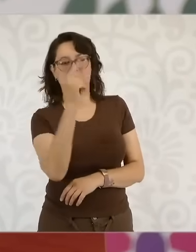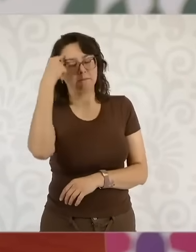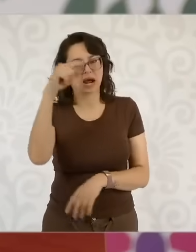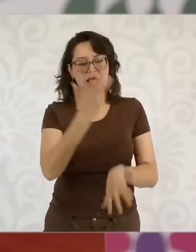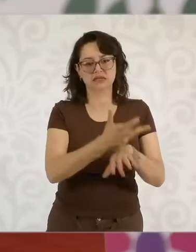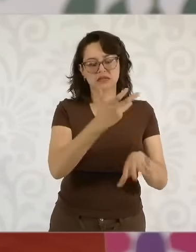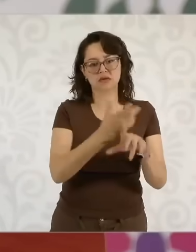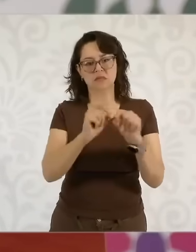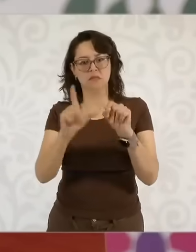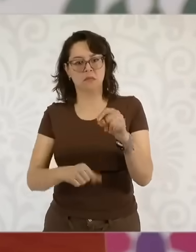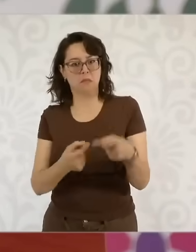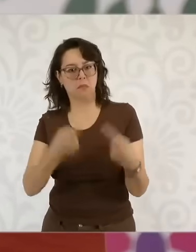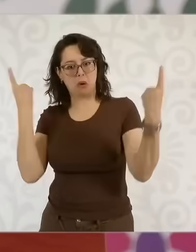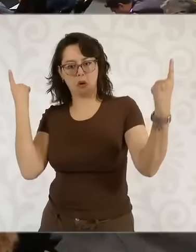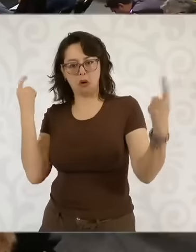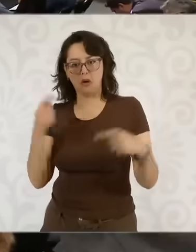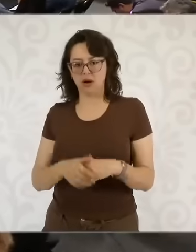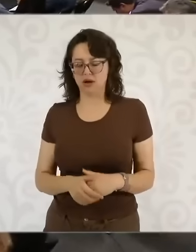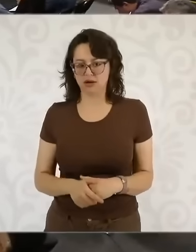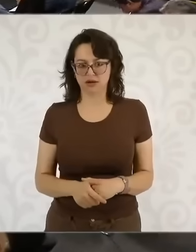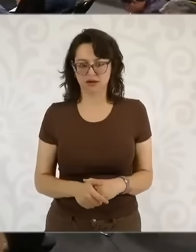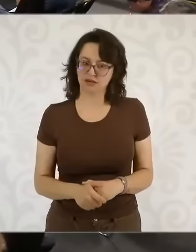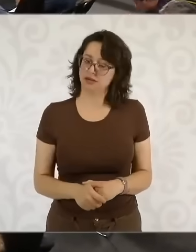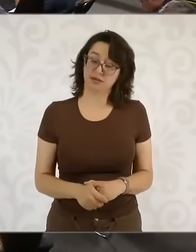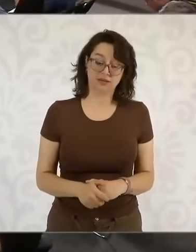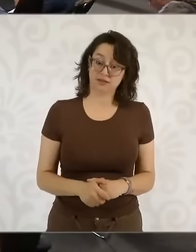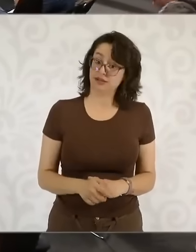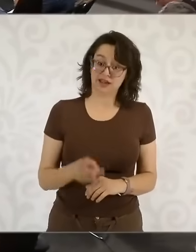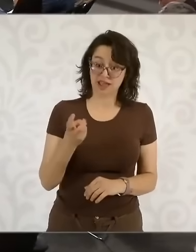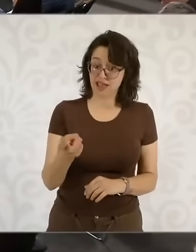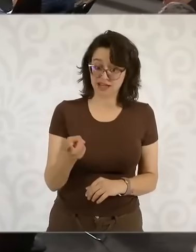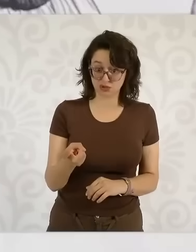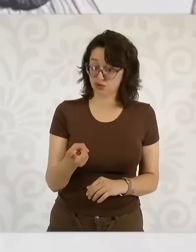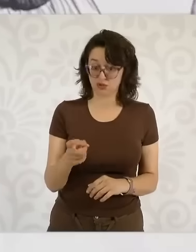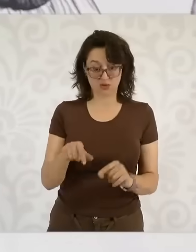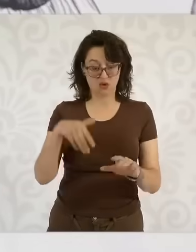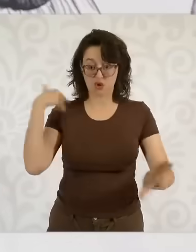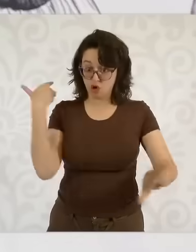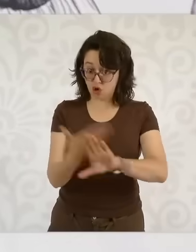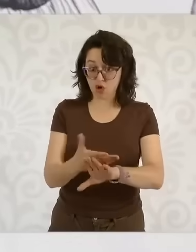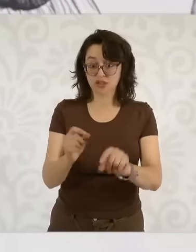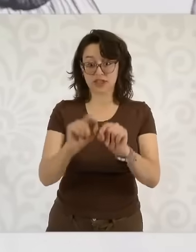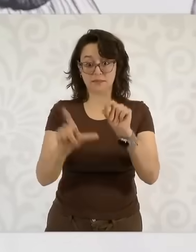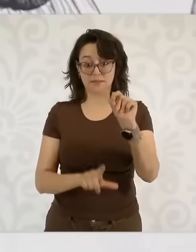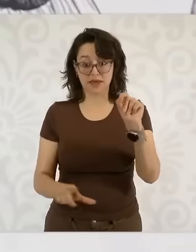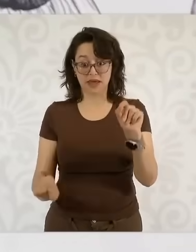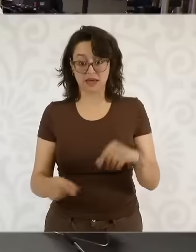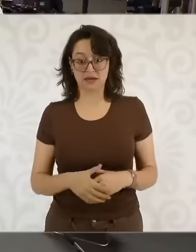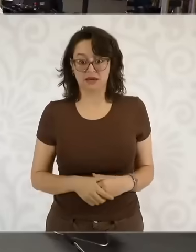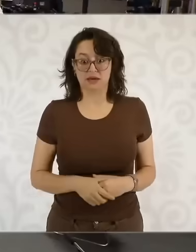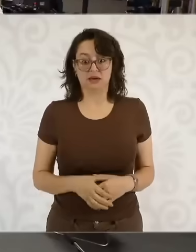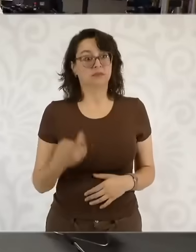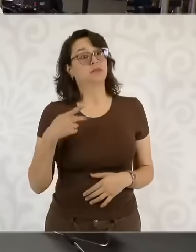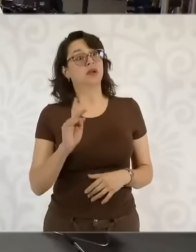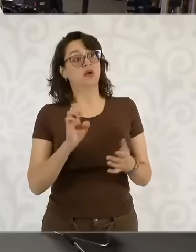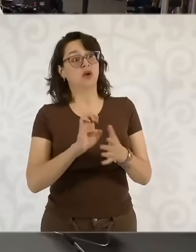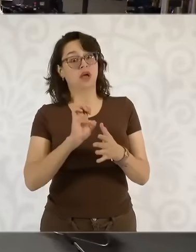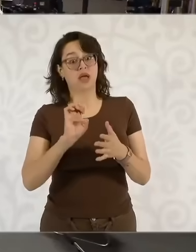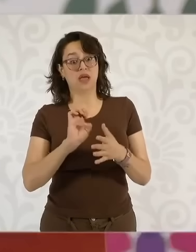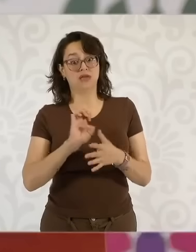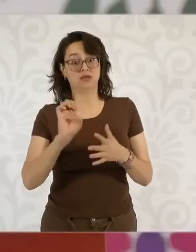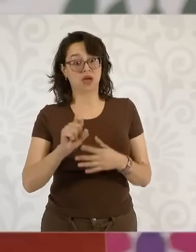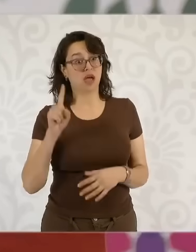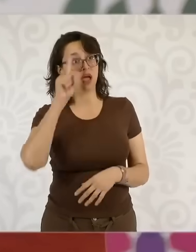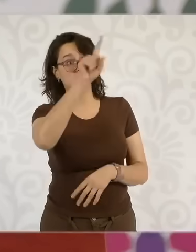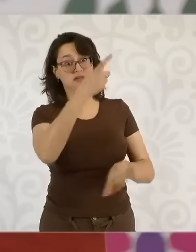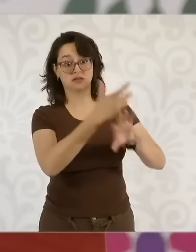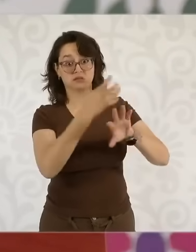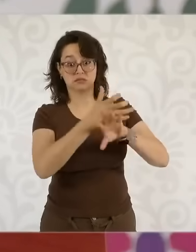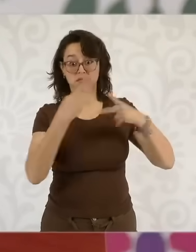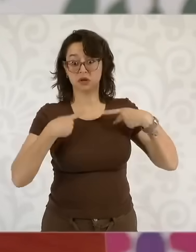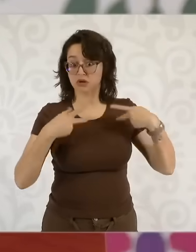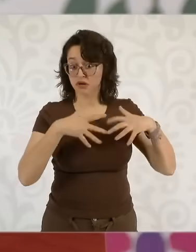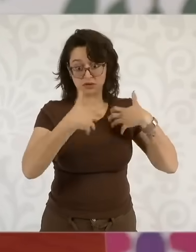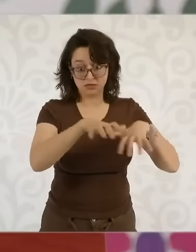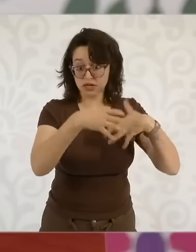Unidos y México y eso eh es antipatriota pero que entonces ya no salgan a las calles